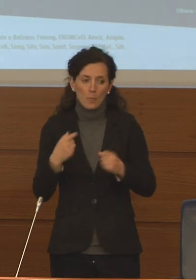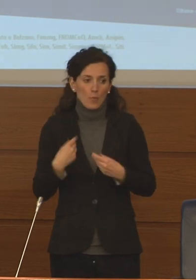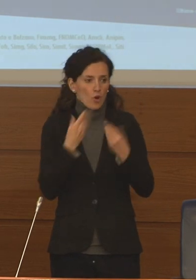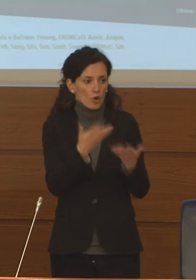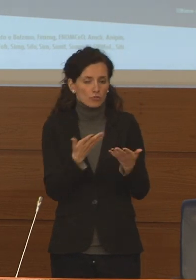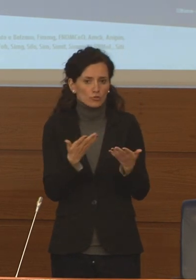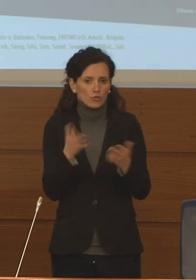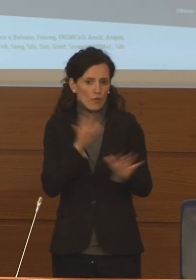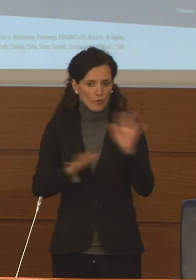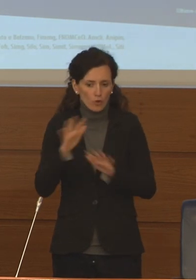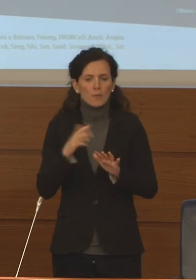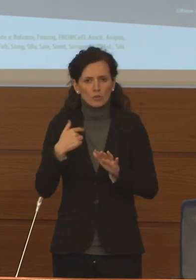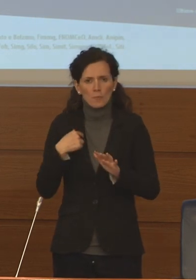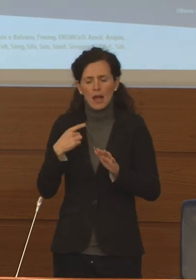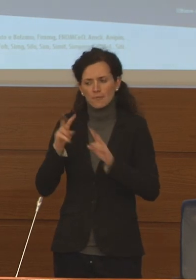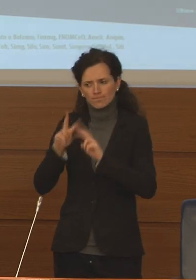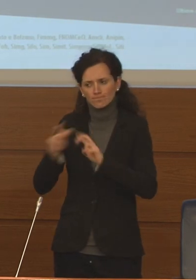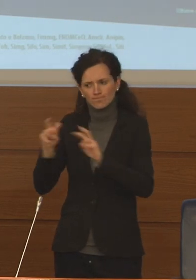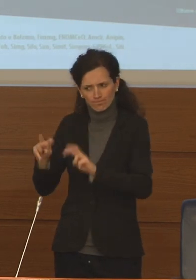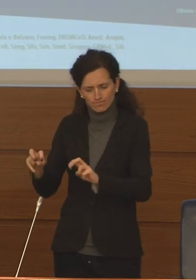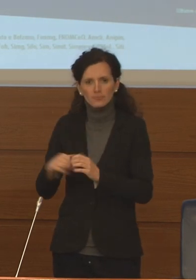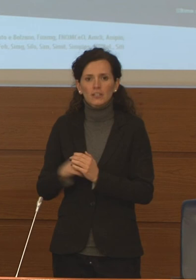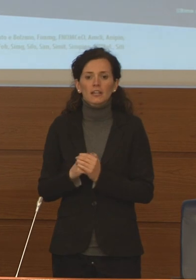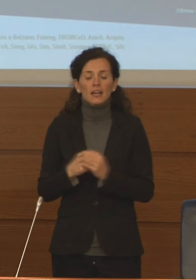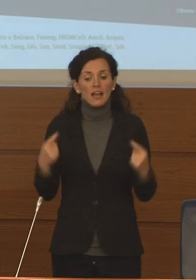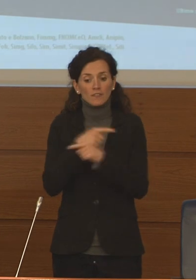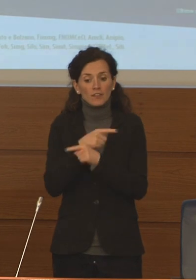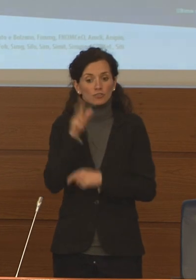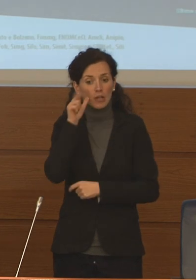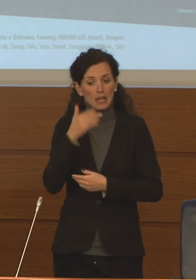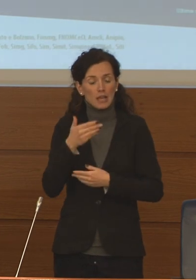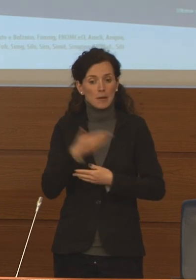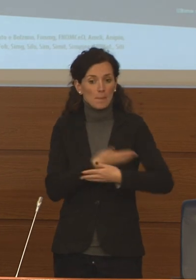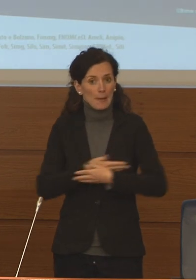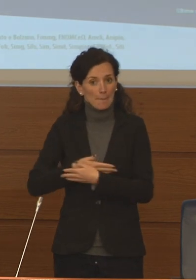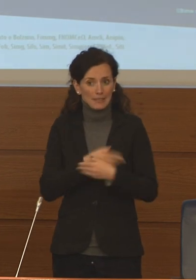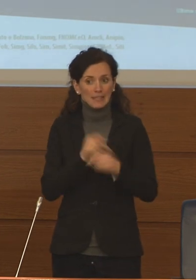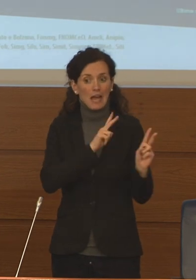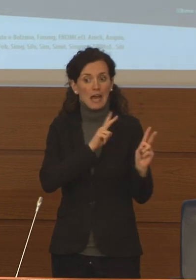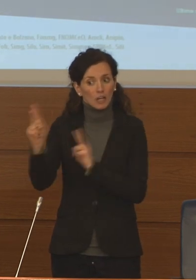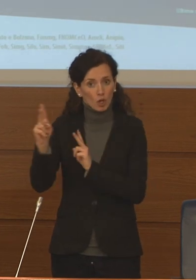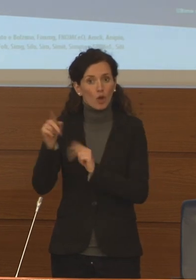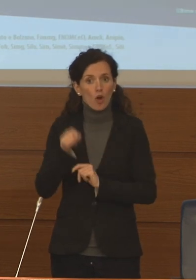Per quanto riguarda invece la bambina ricoverata è una bambina